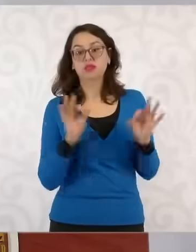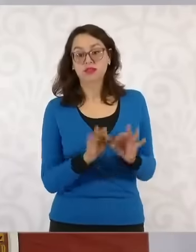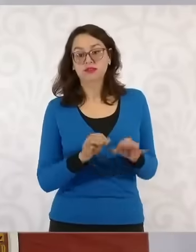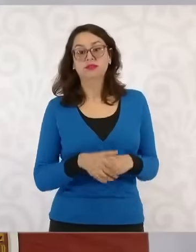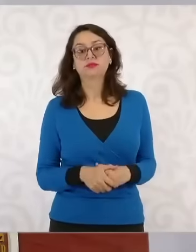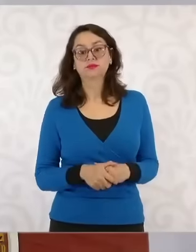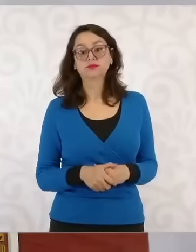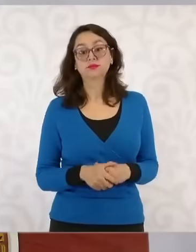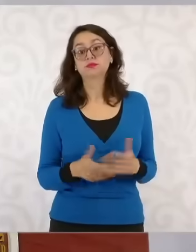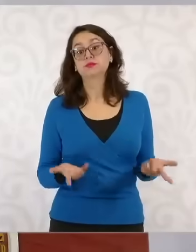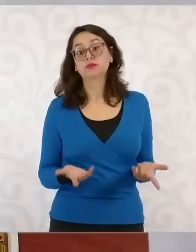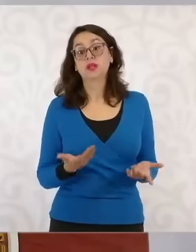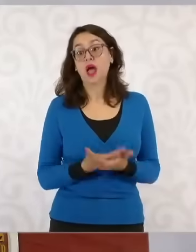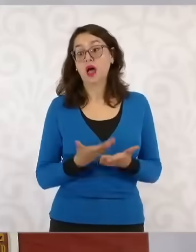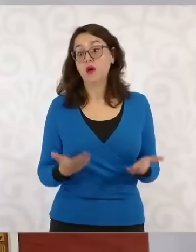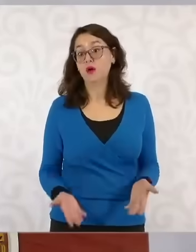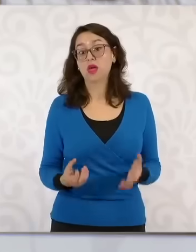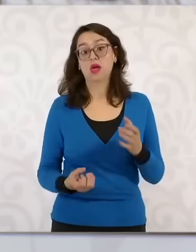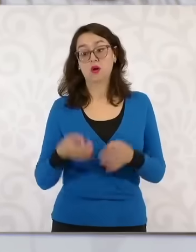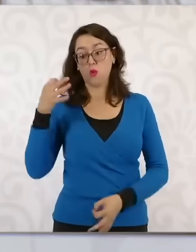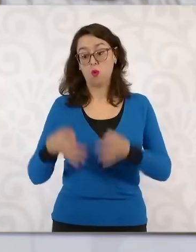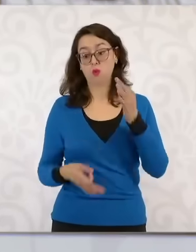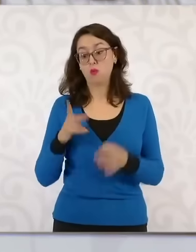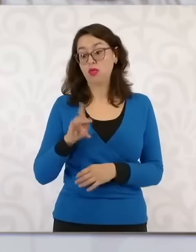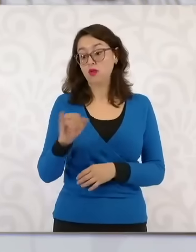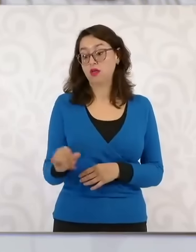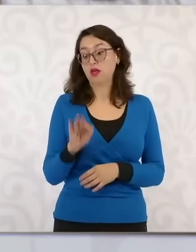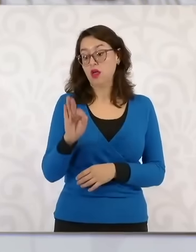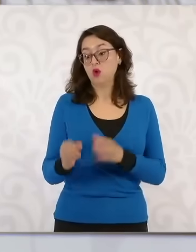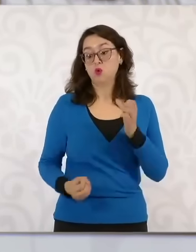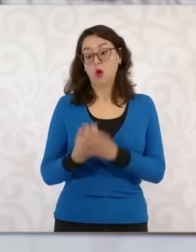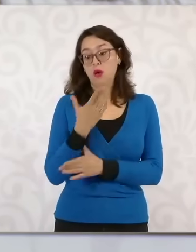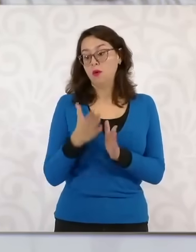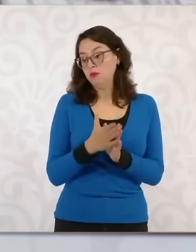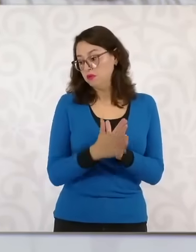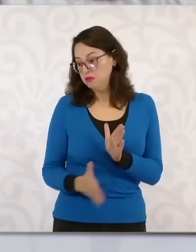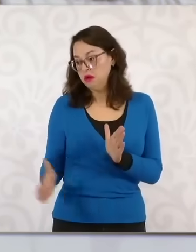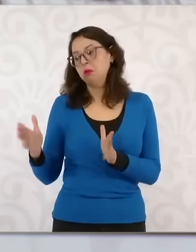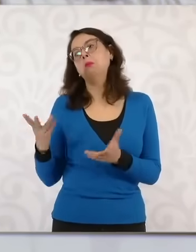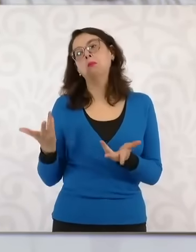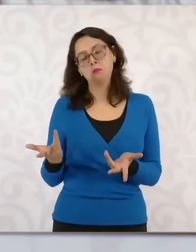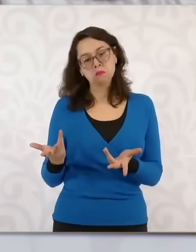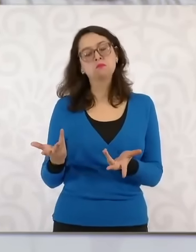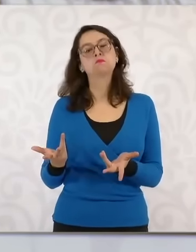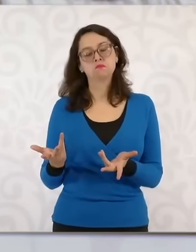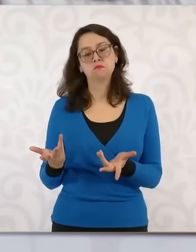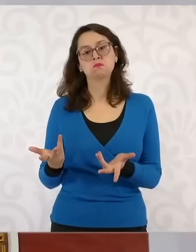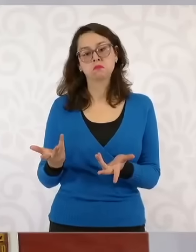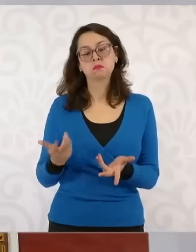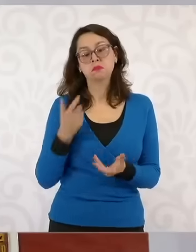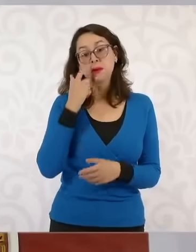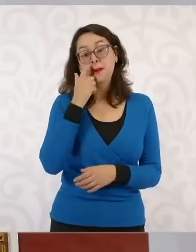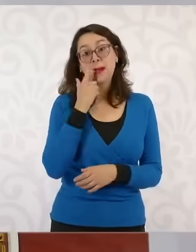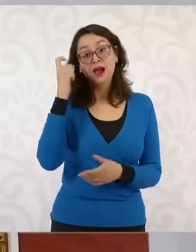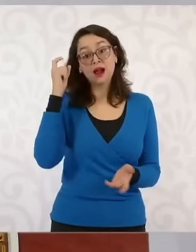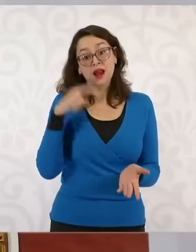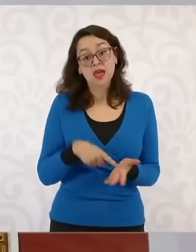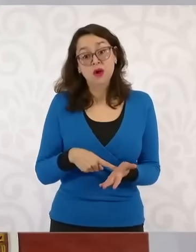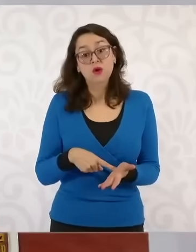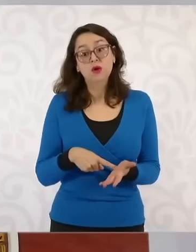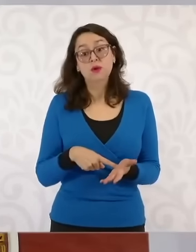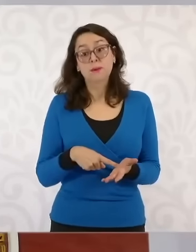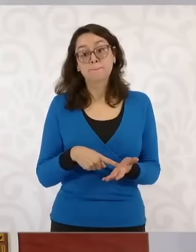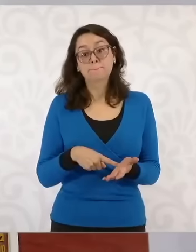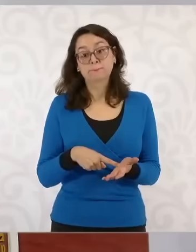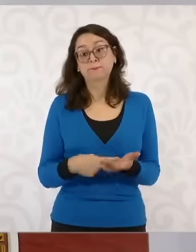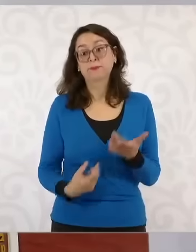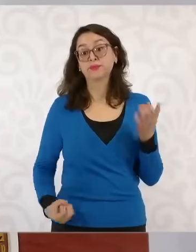pues está en una nueva etapa también. Entonces, eh es es creo que una nueva tarea para quien